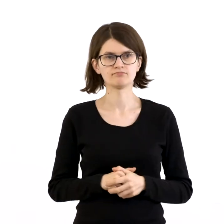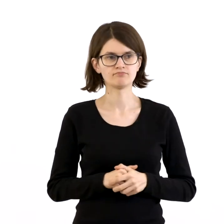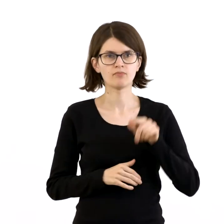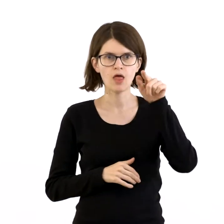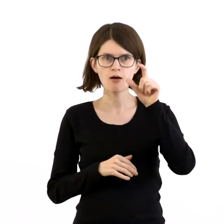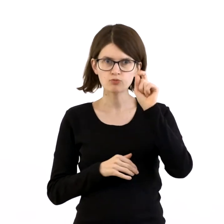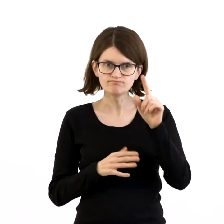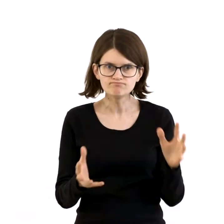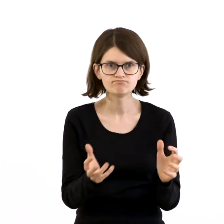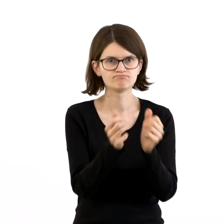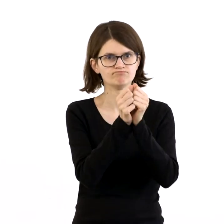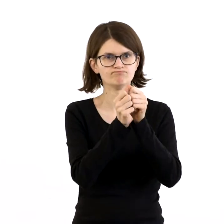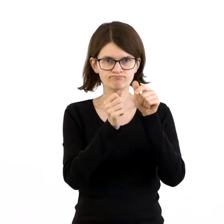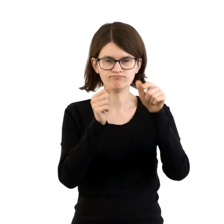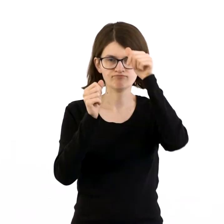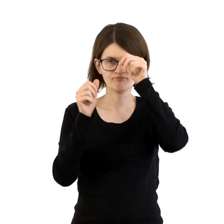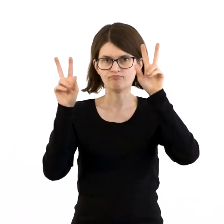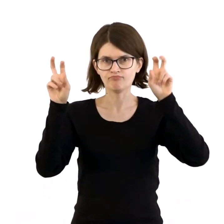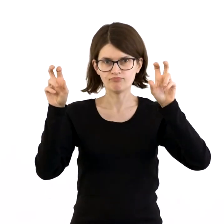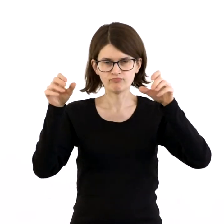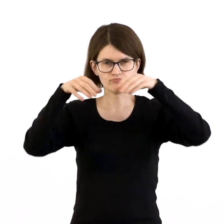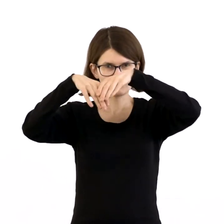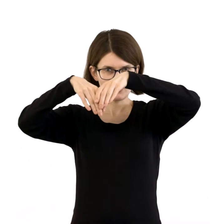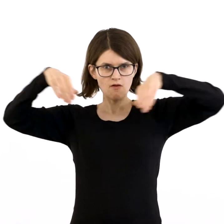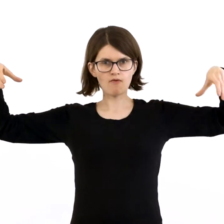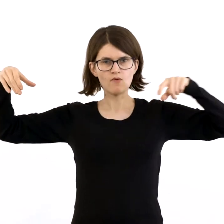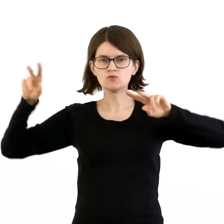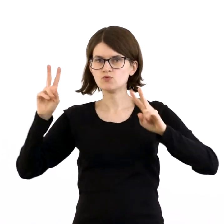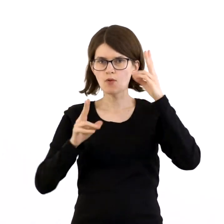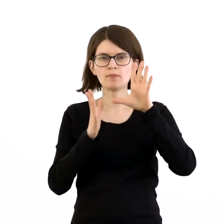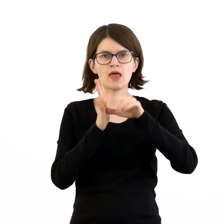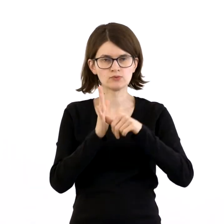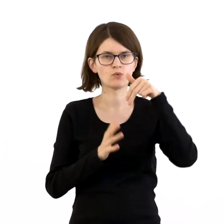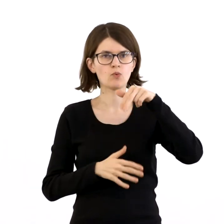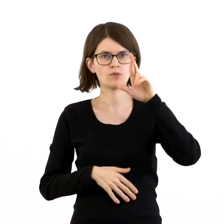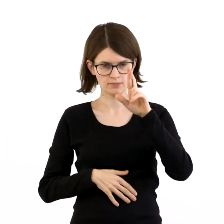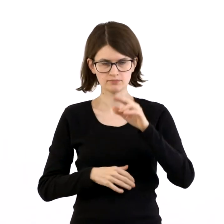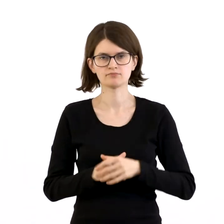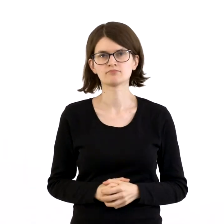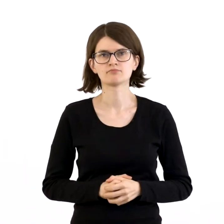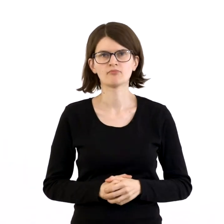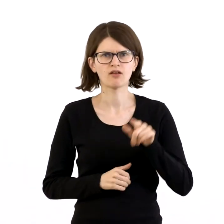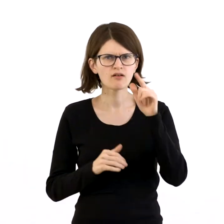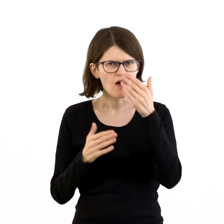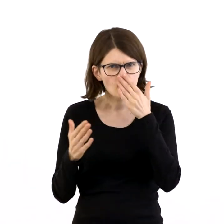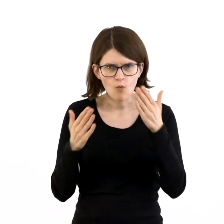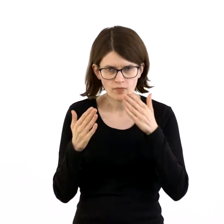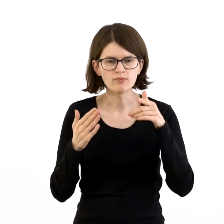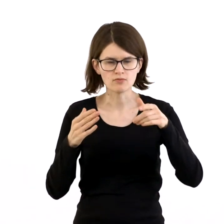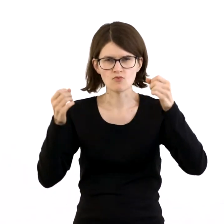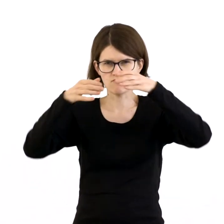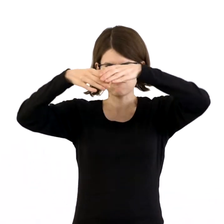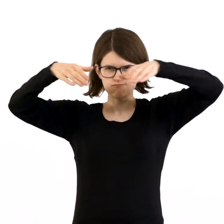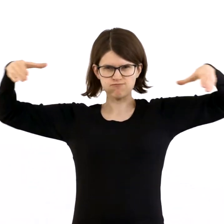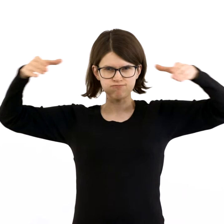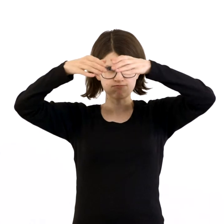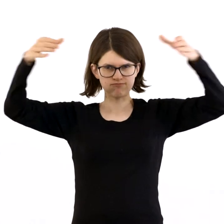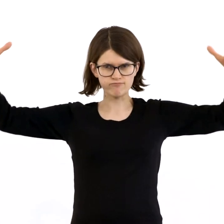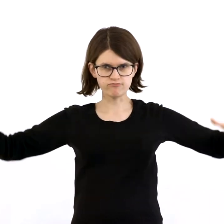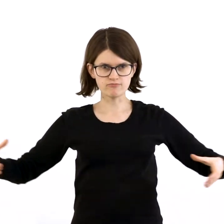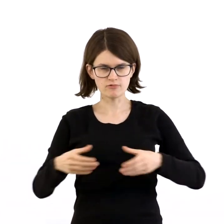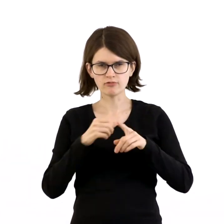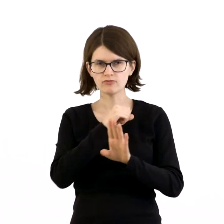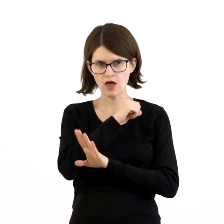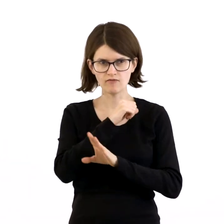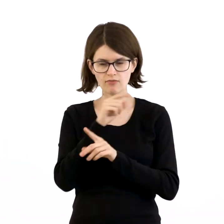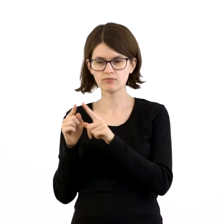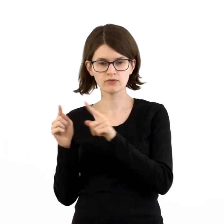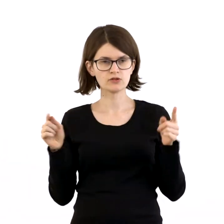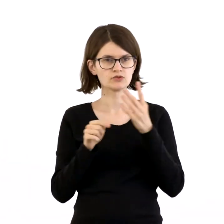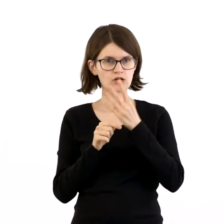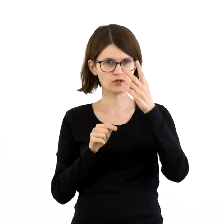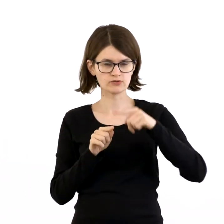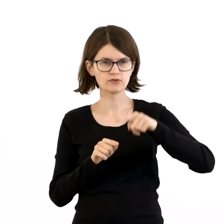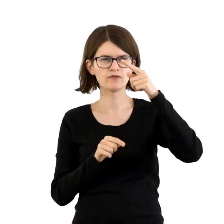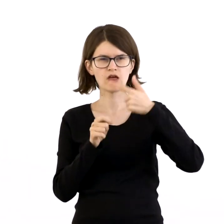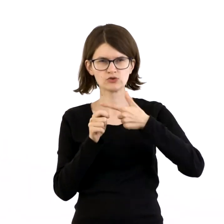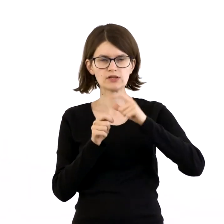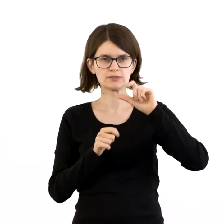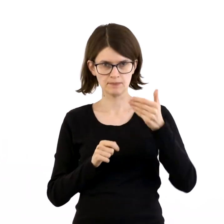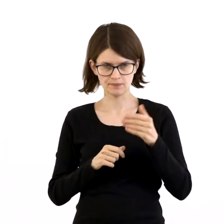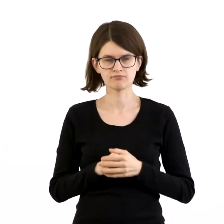został tam odnaleziony „Sztandar z UR” – przedmiot w kształcie grubego klina z drewna (44x20cm)